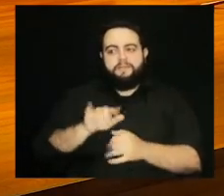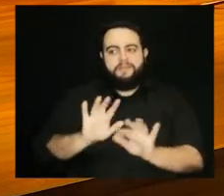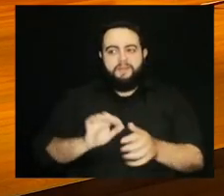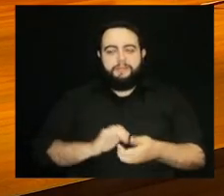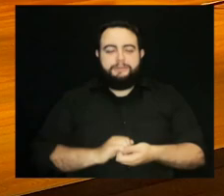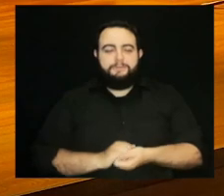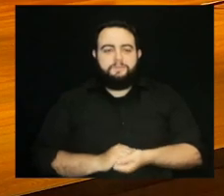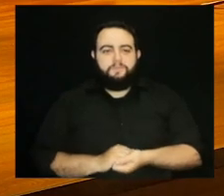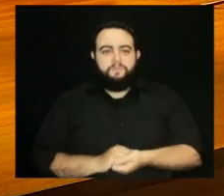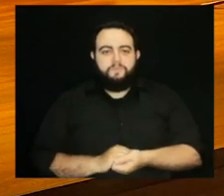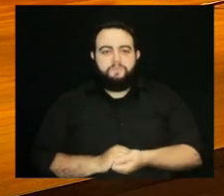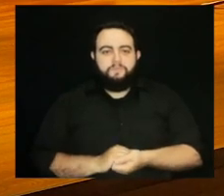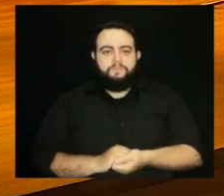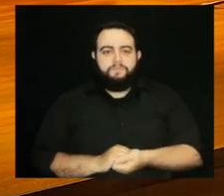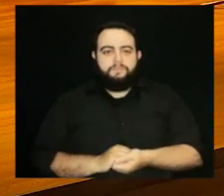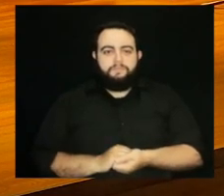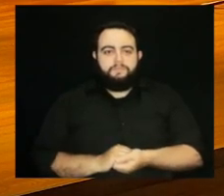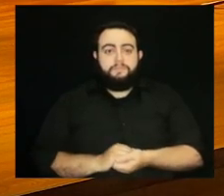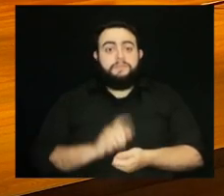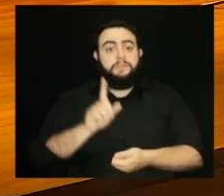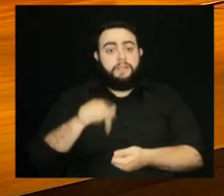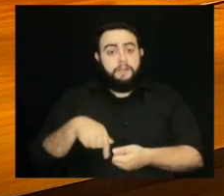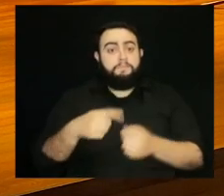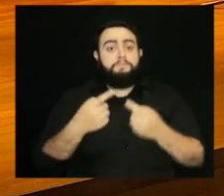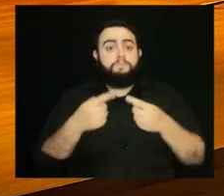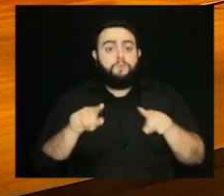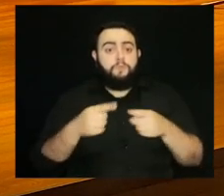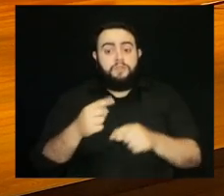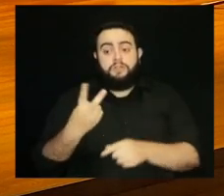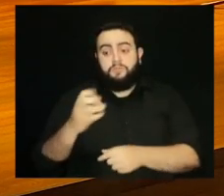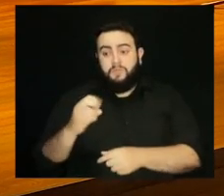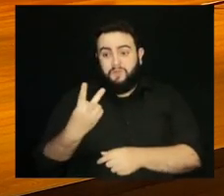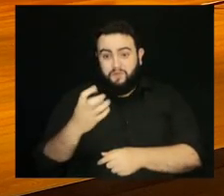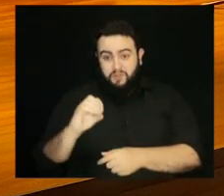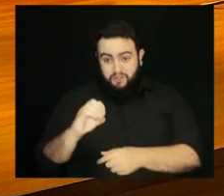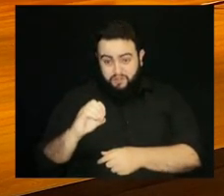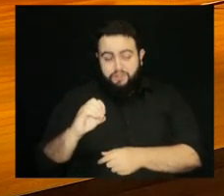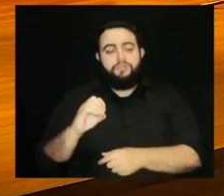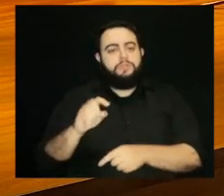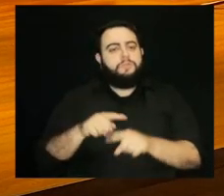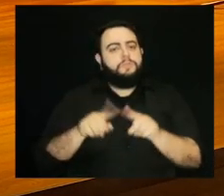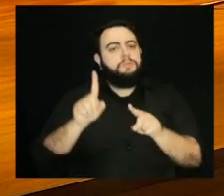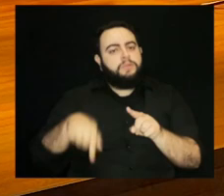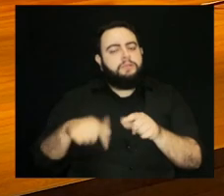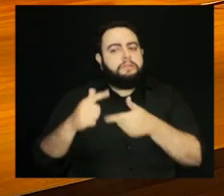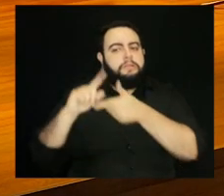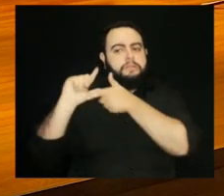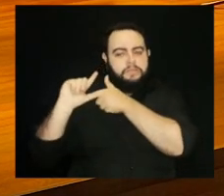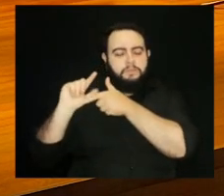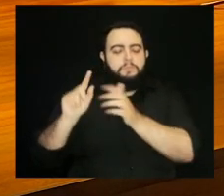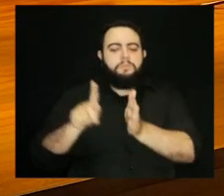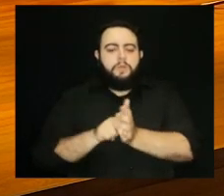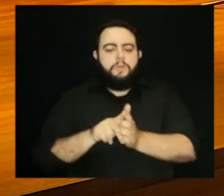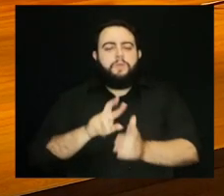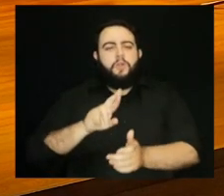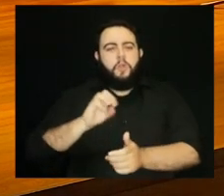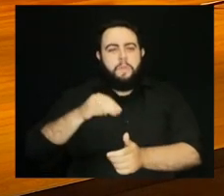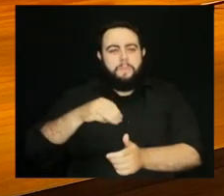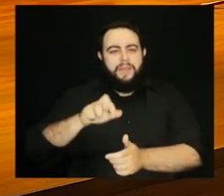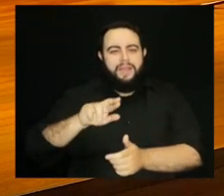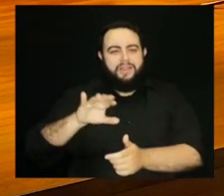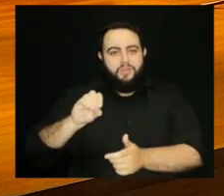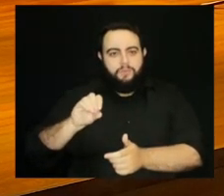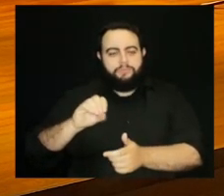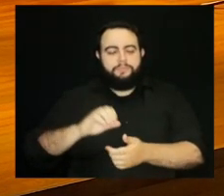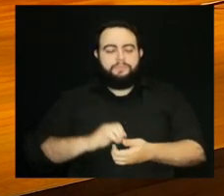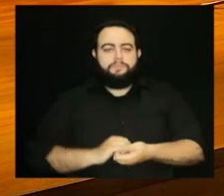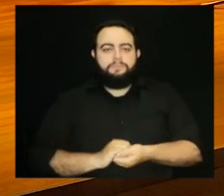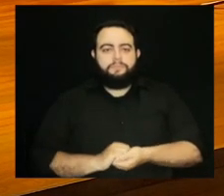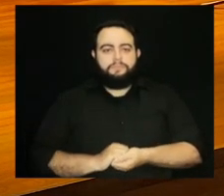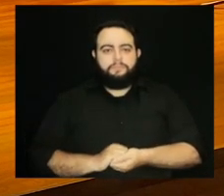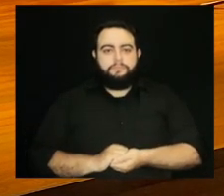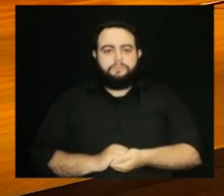Essa é uma música composta em 2020 mas dentro dessa tradição pelo Romário